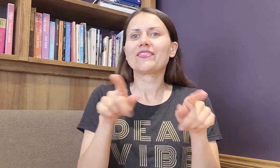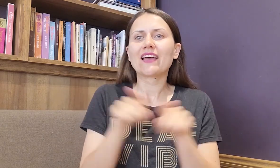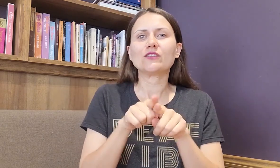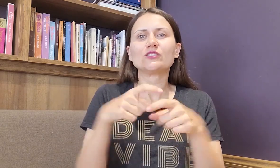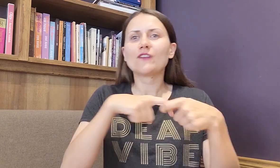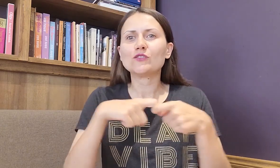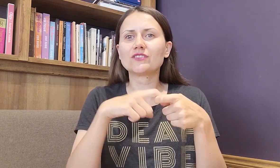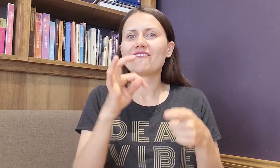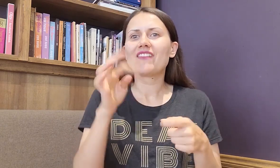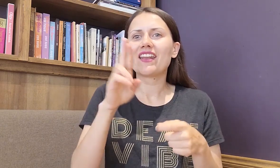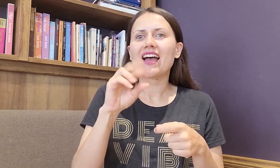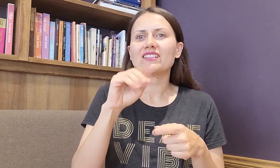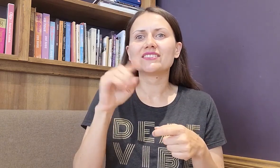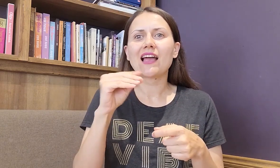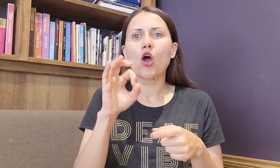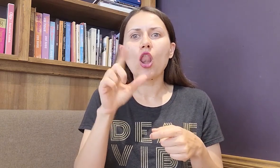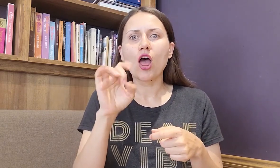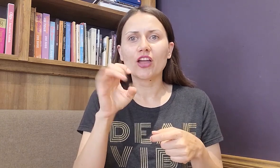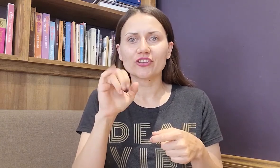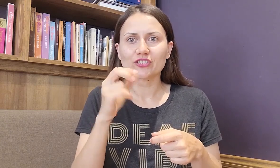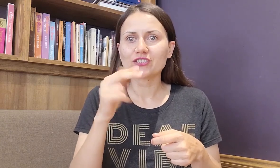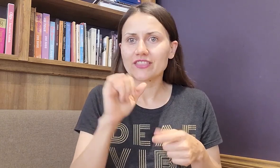i związkami frazeologicznymi,